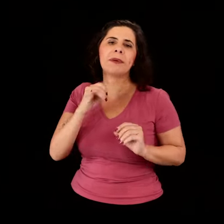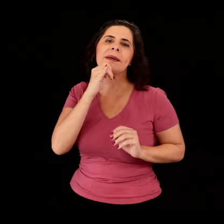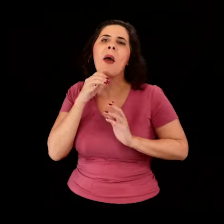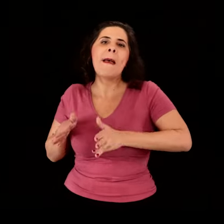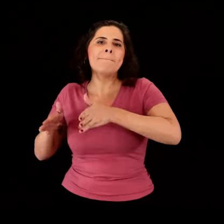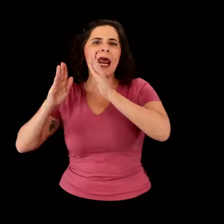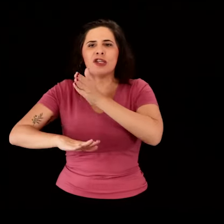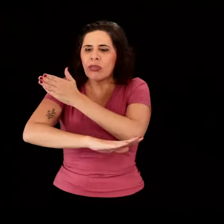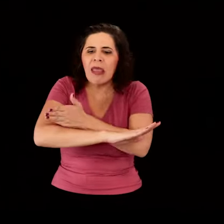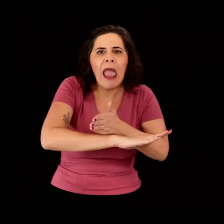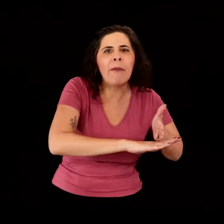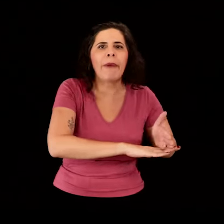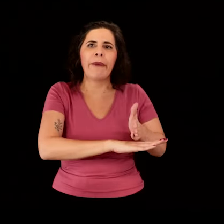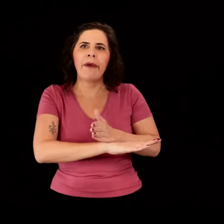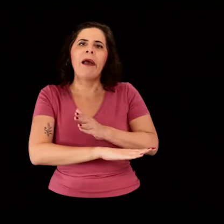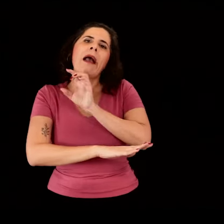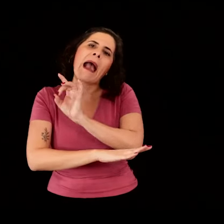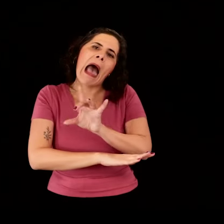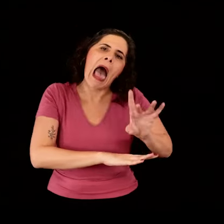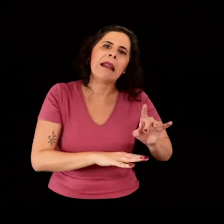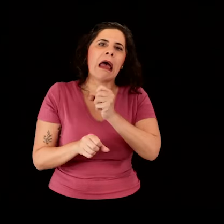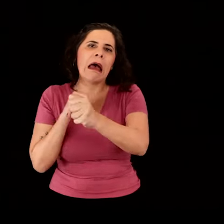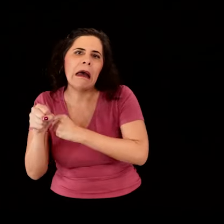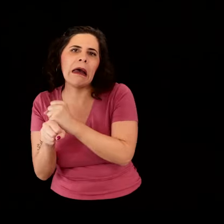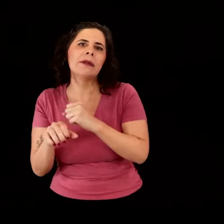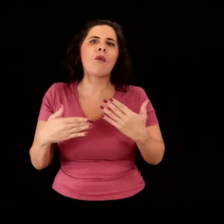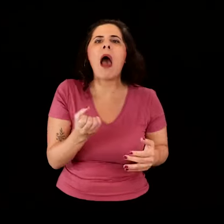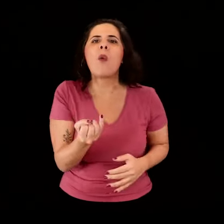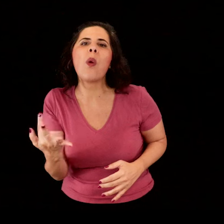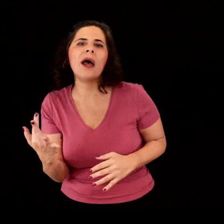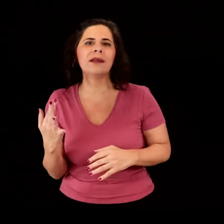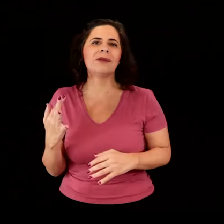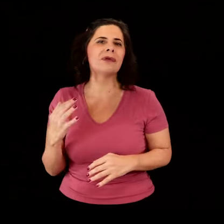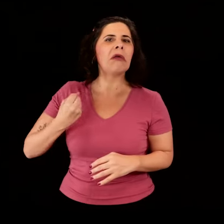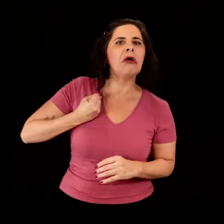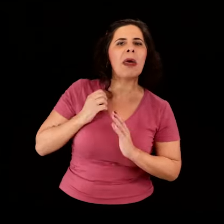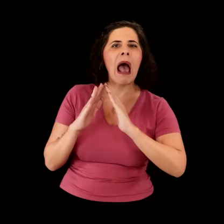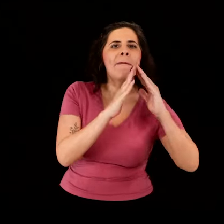Colocavam todos os prédios lado a lado em uma linha do tempo, com o ano, número de apartamentos e tal. Isso já foi feito.